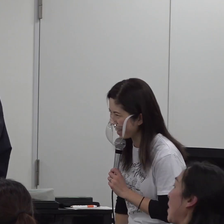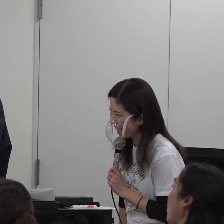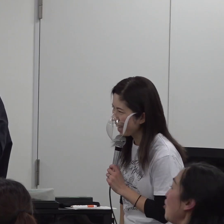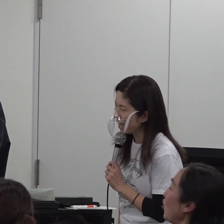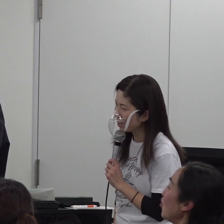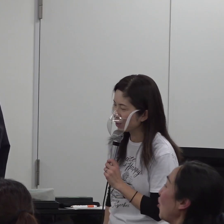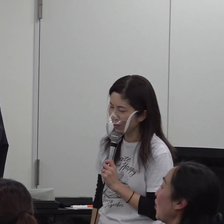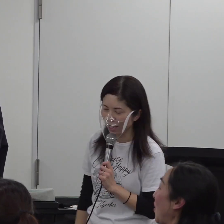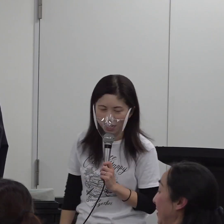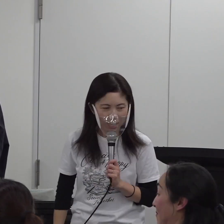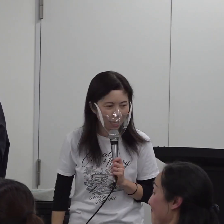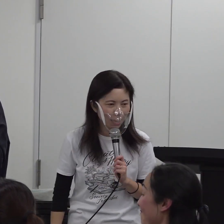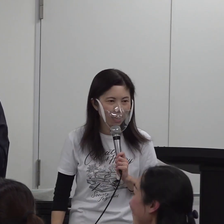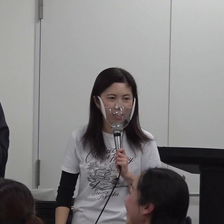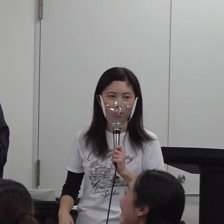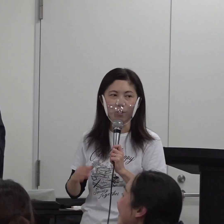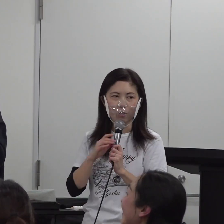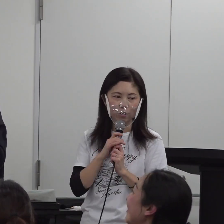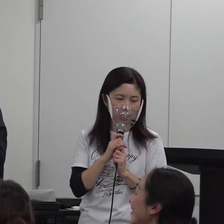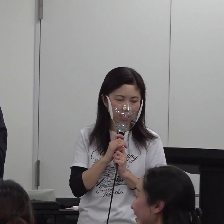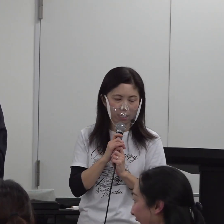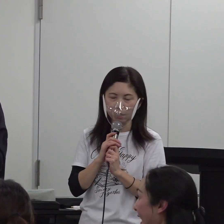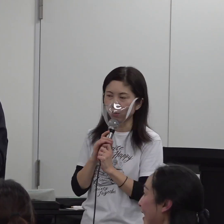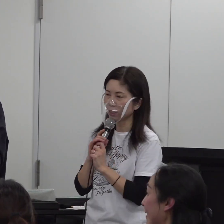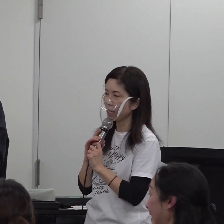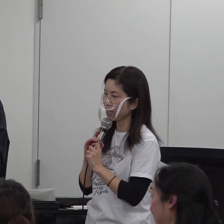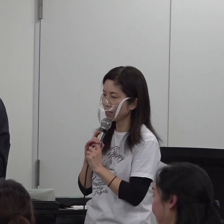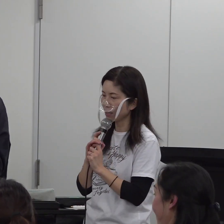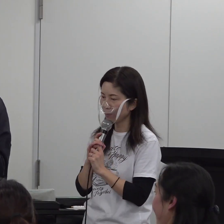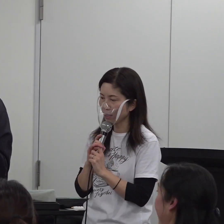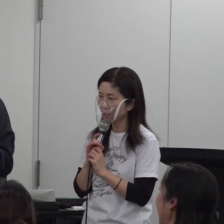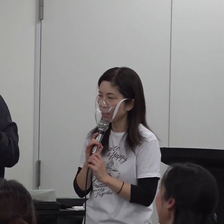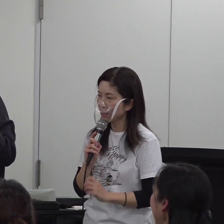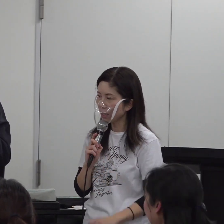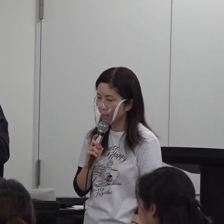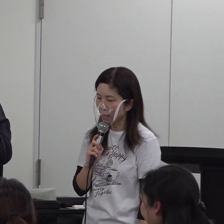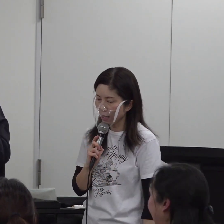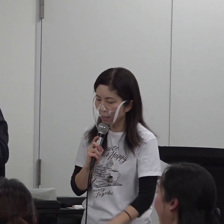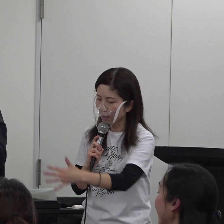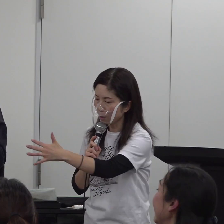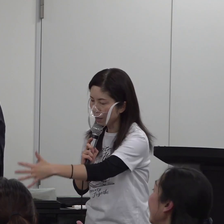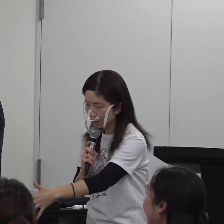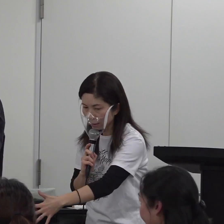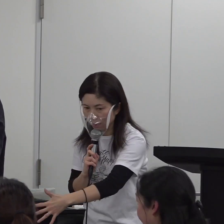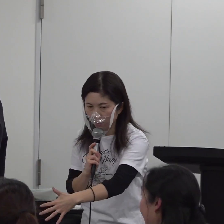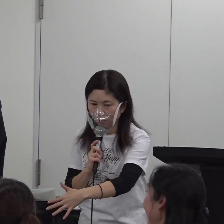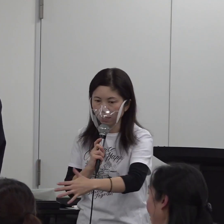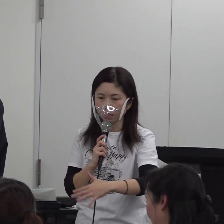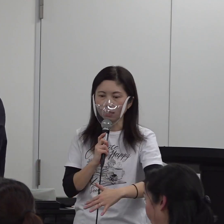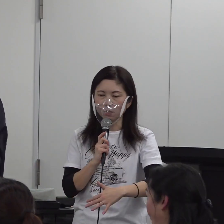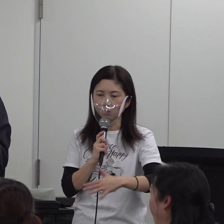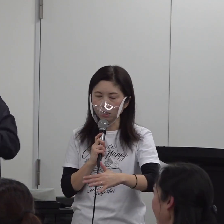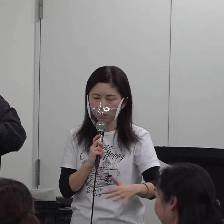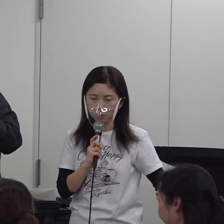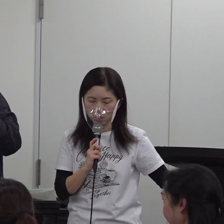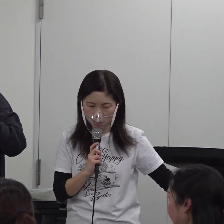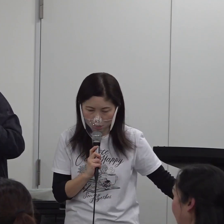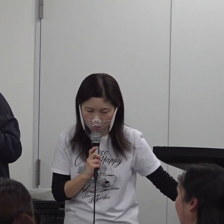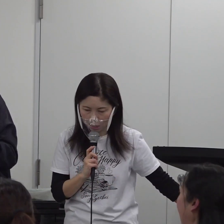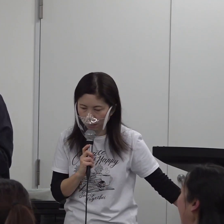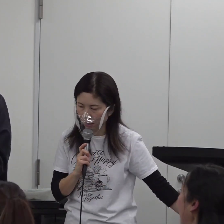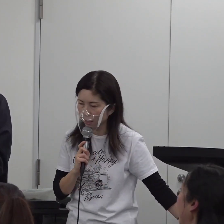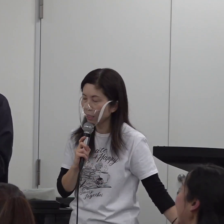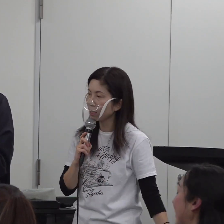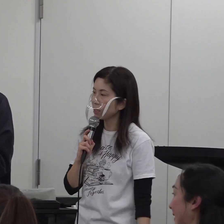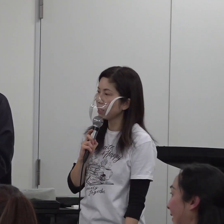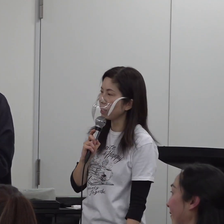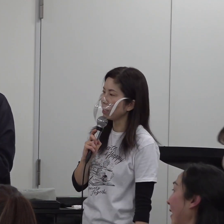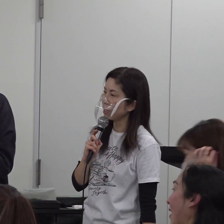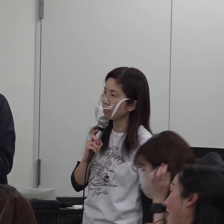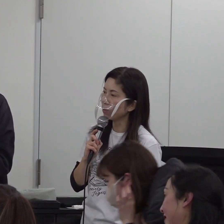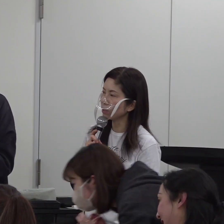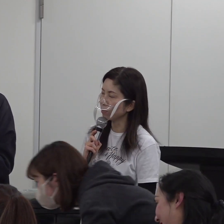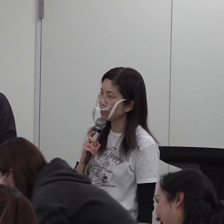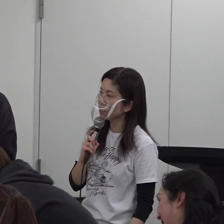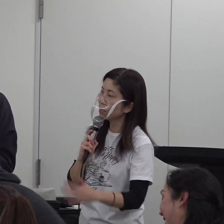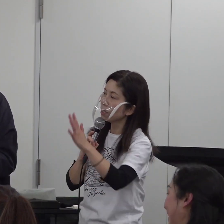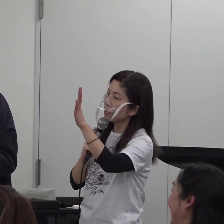ちょっと横に移動していただきます マリさんは向かって左側に移動します